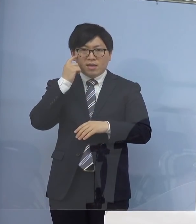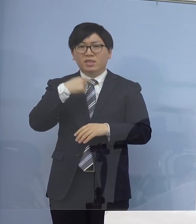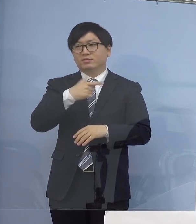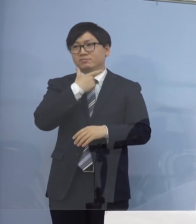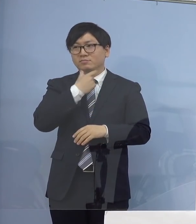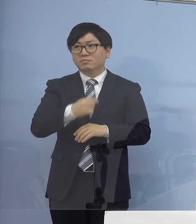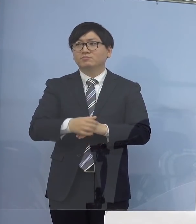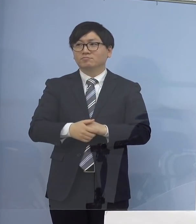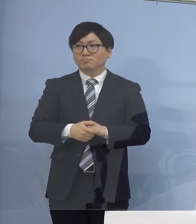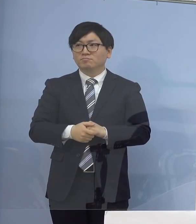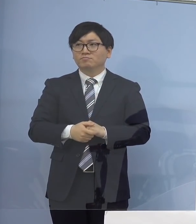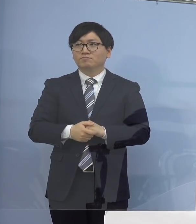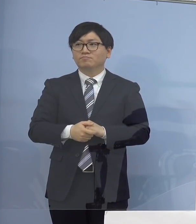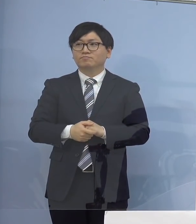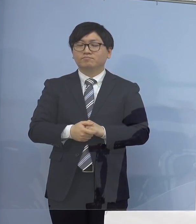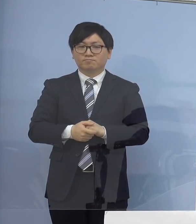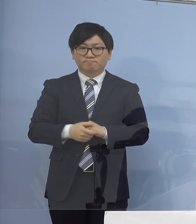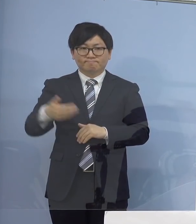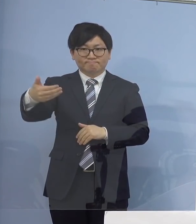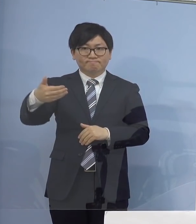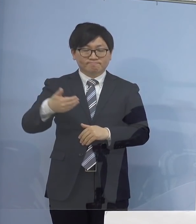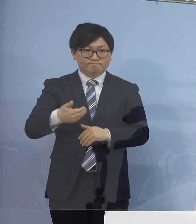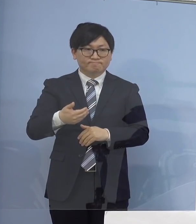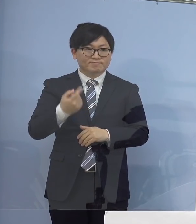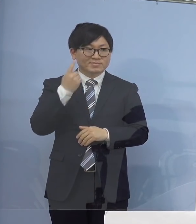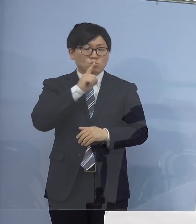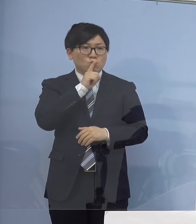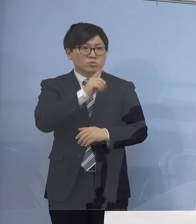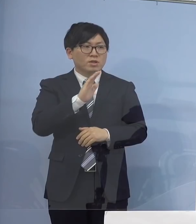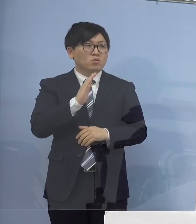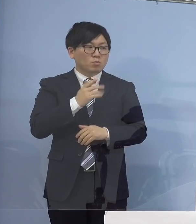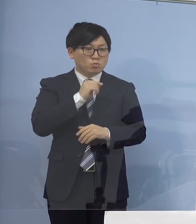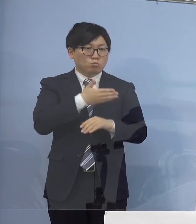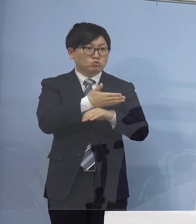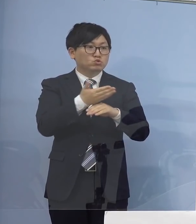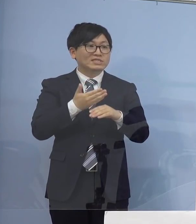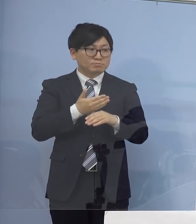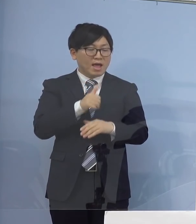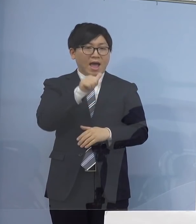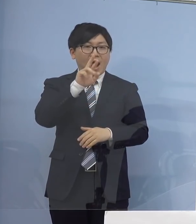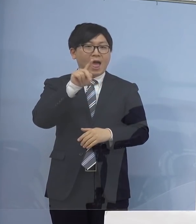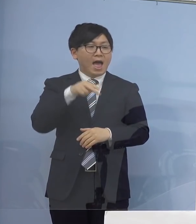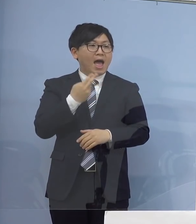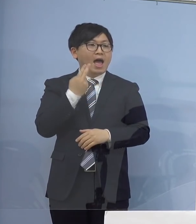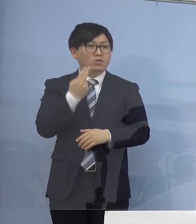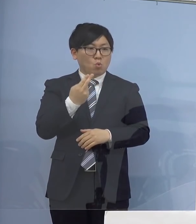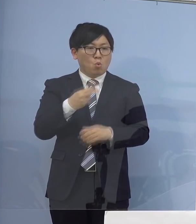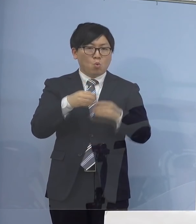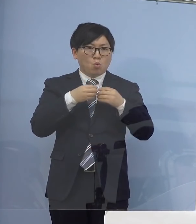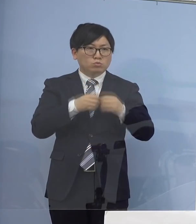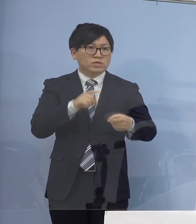（NHK） 昨日も出たと思うんですけれど 「とくしまアラート」についてですが 具体的にこう煮詰まった部分があったりとか